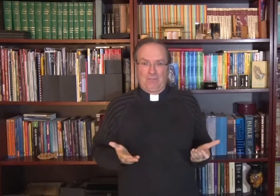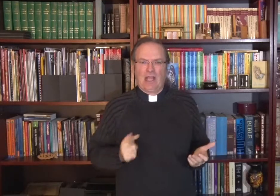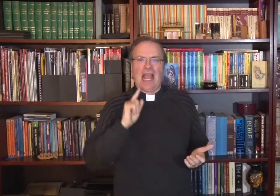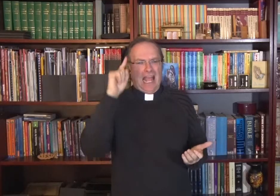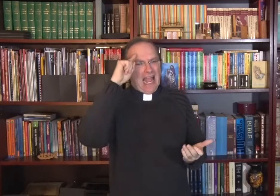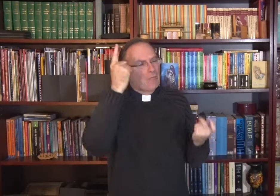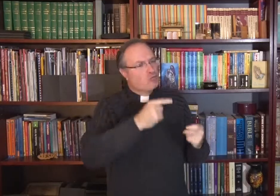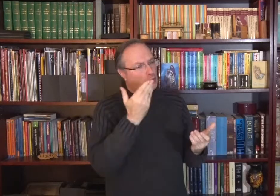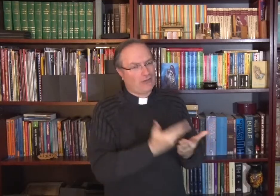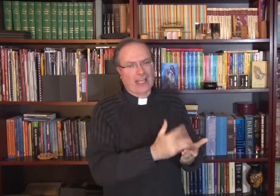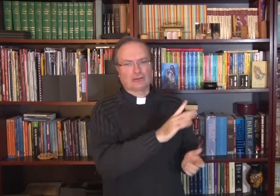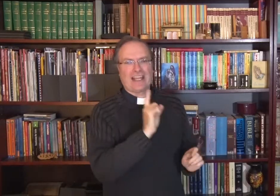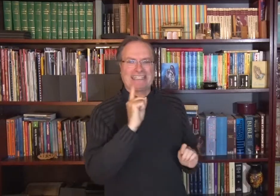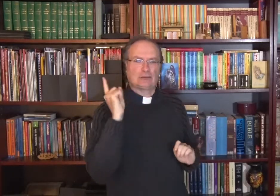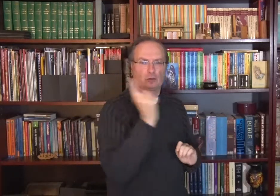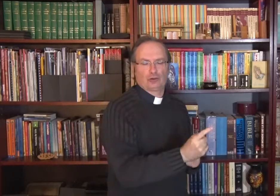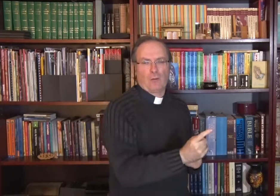approuvant [son exécution]